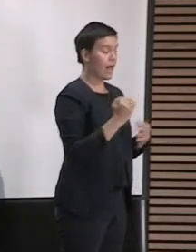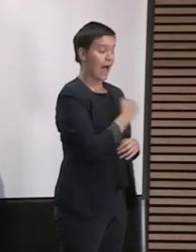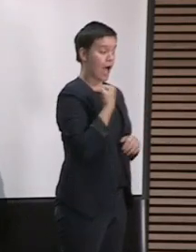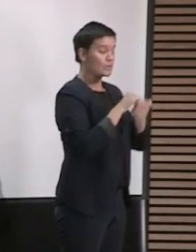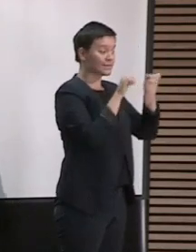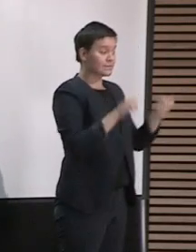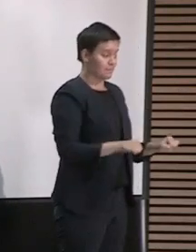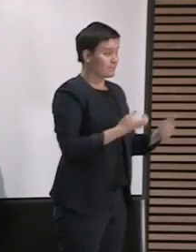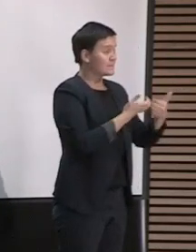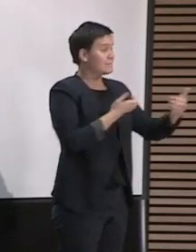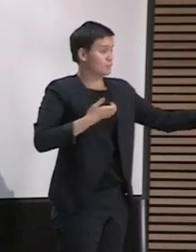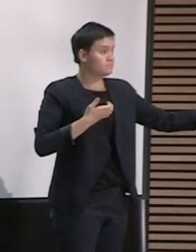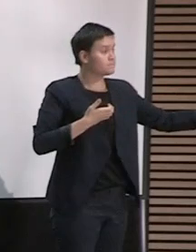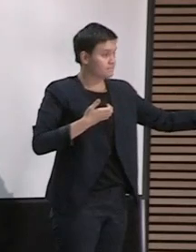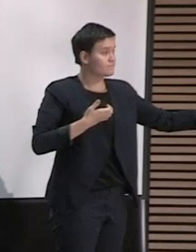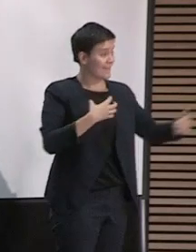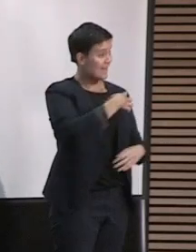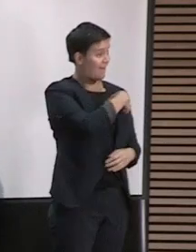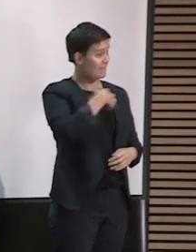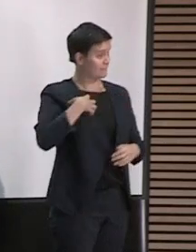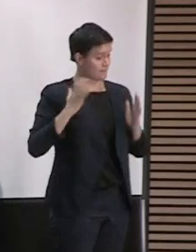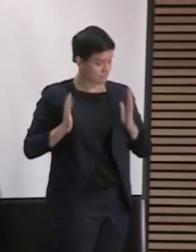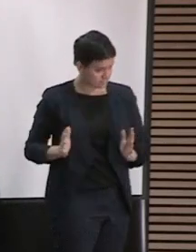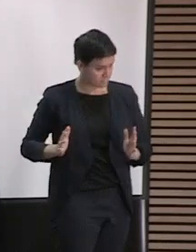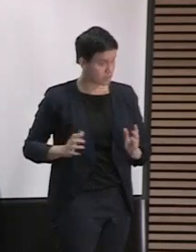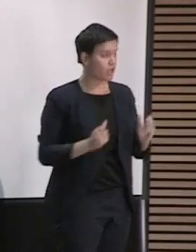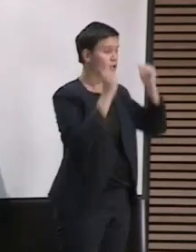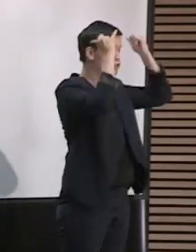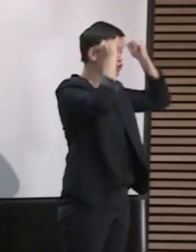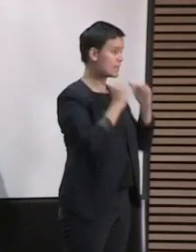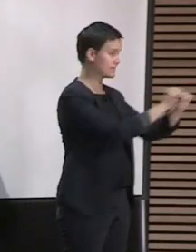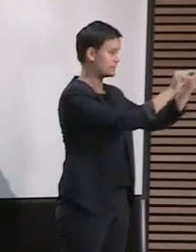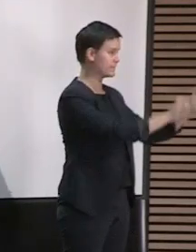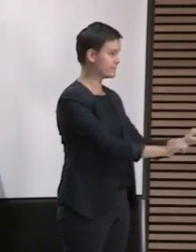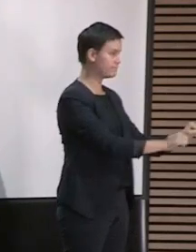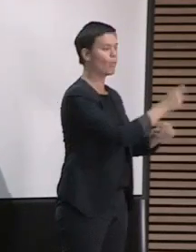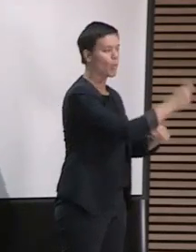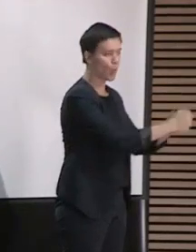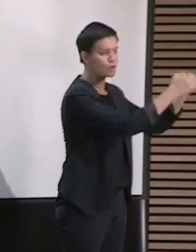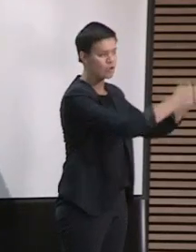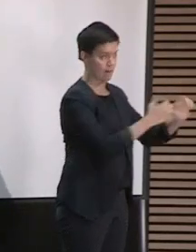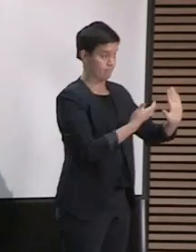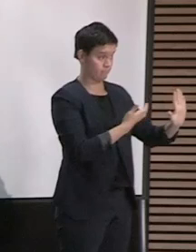te hapori, e kii ana i aua rerenga krero e rua he rereke rawa atu mo nga hara penei? Ko